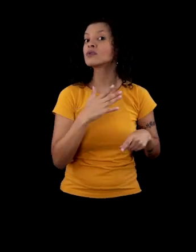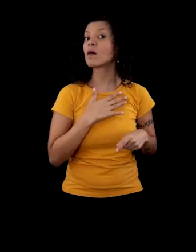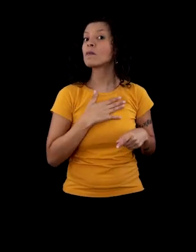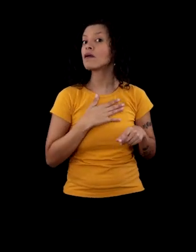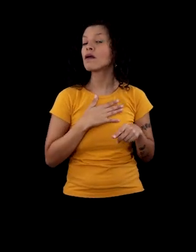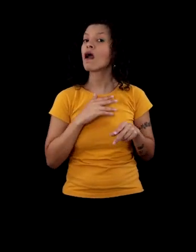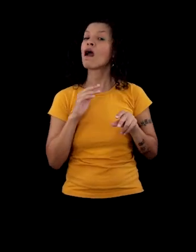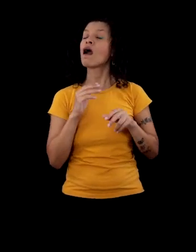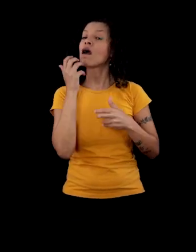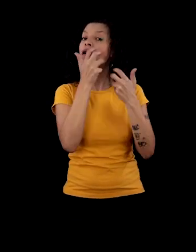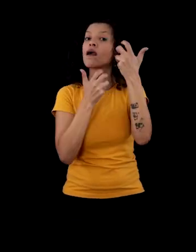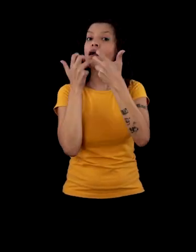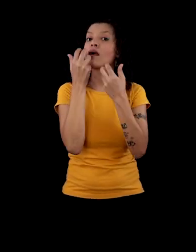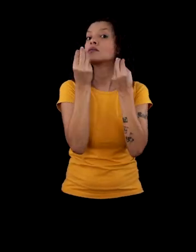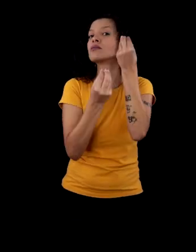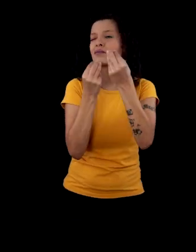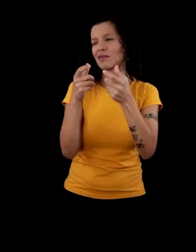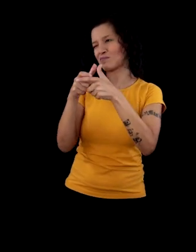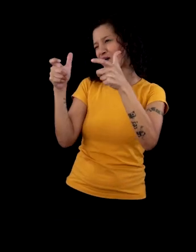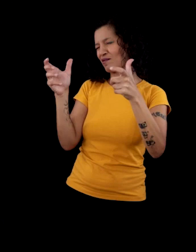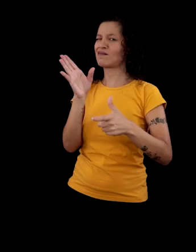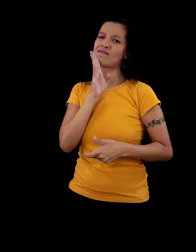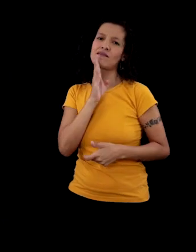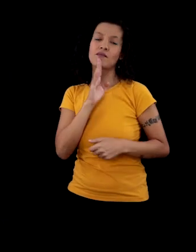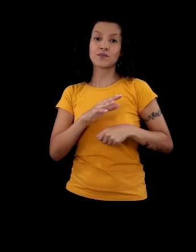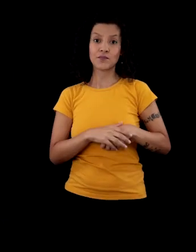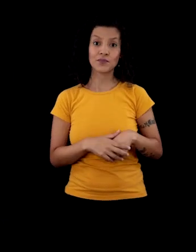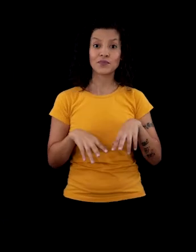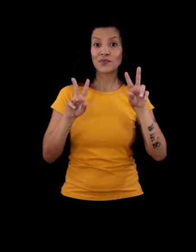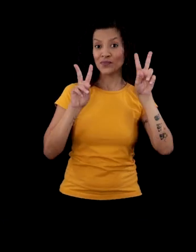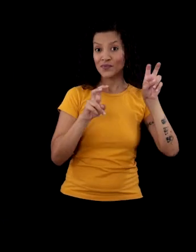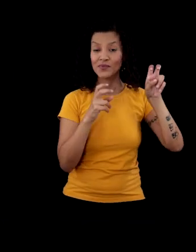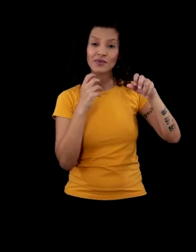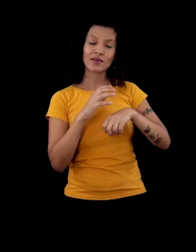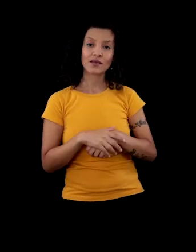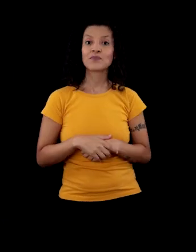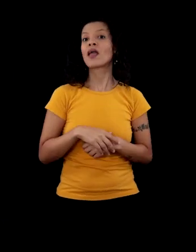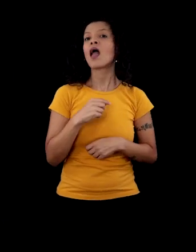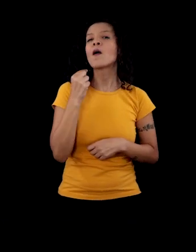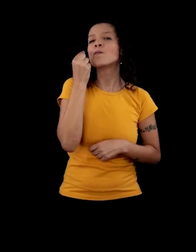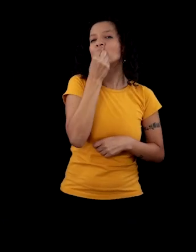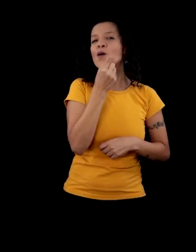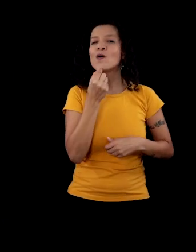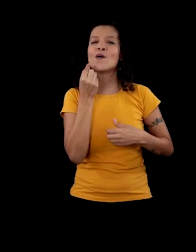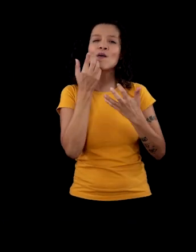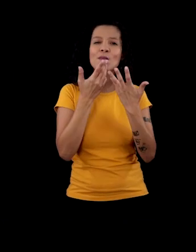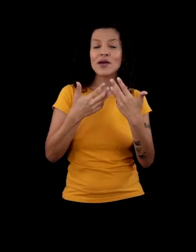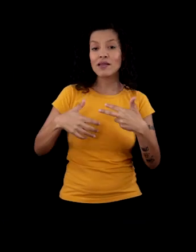Tem uma música que falo – e o pessoal até já sabe – “Uma boca pintada